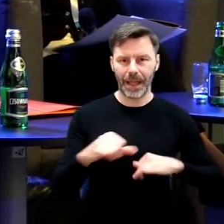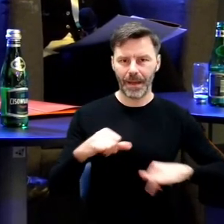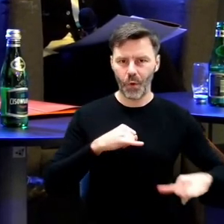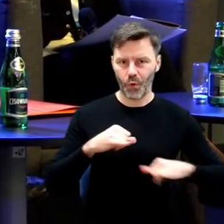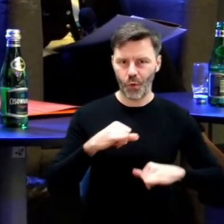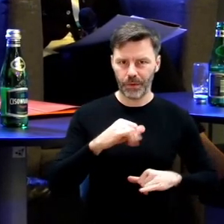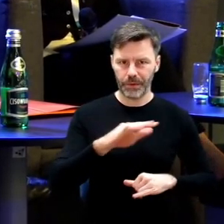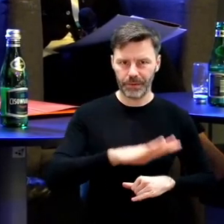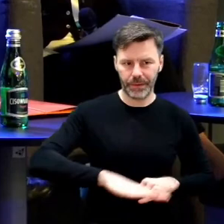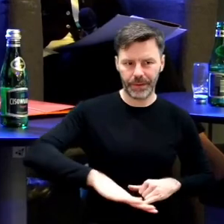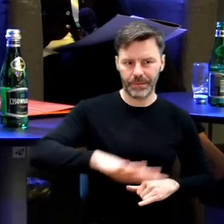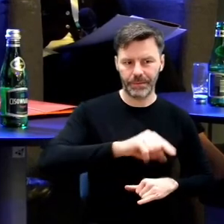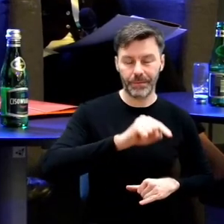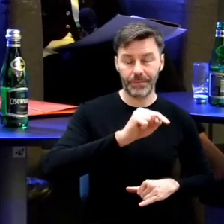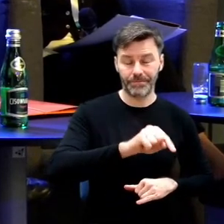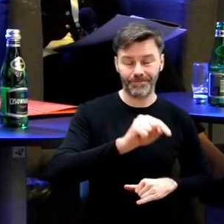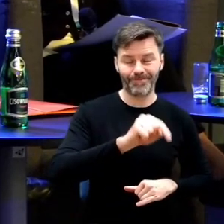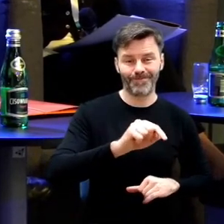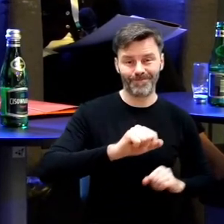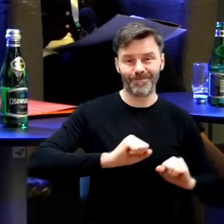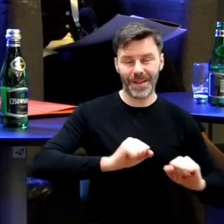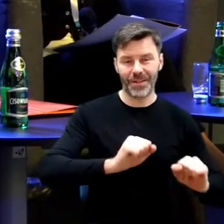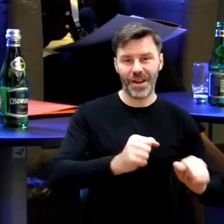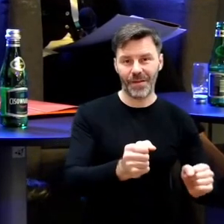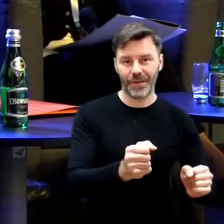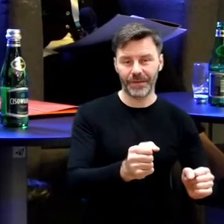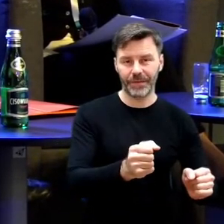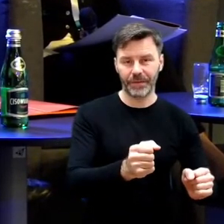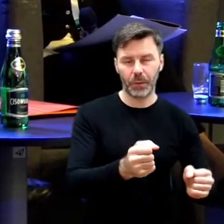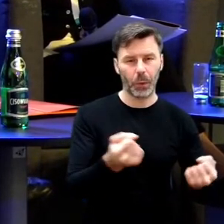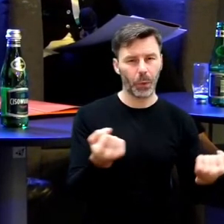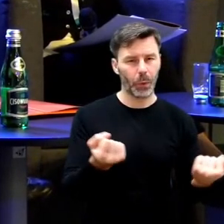Ta aktywność zależy w bardzo dużej mierze od cech